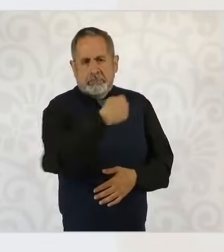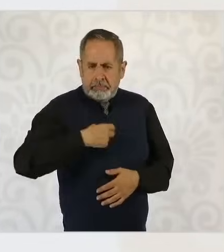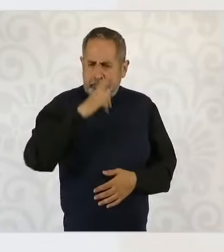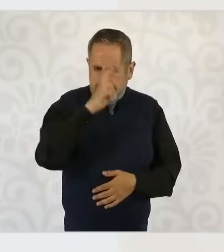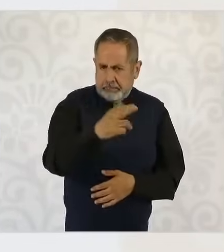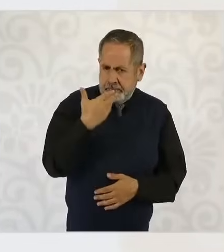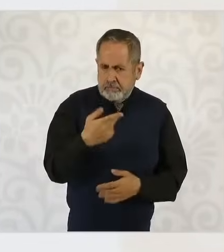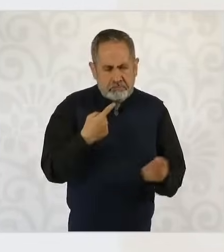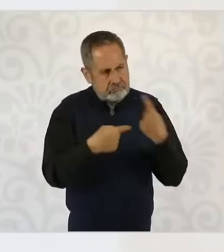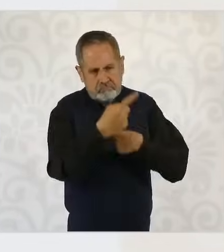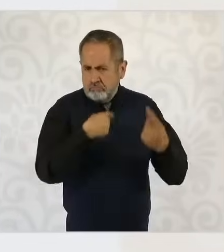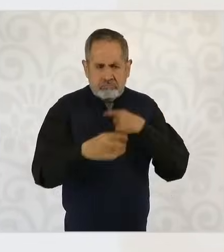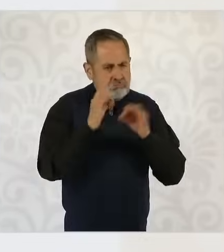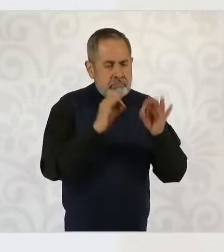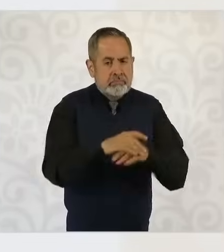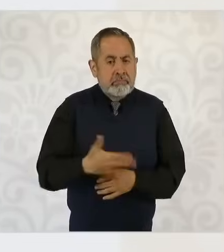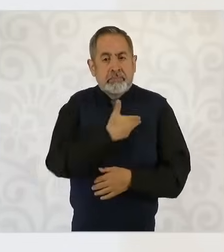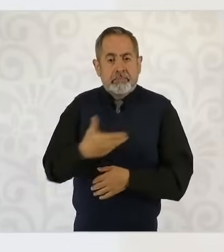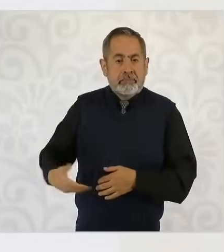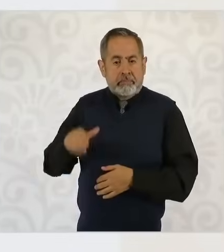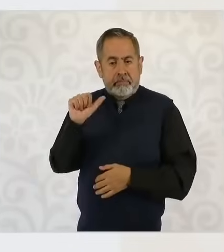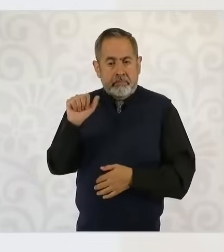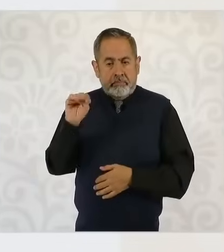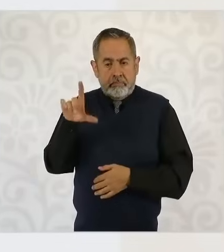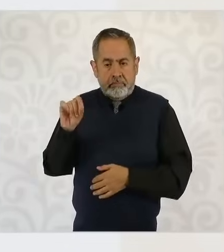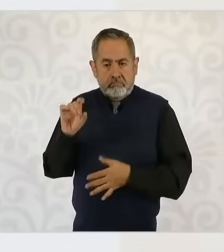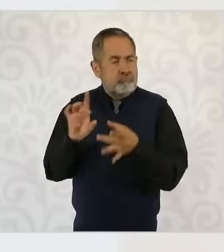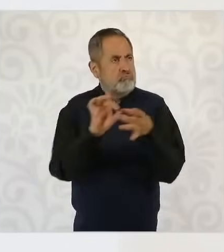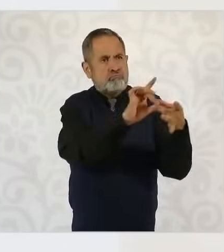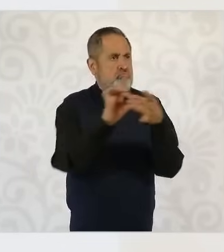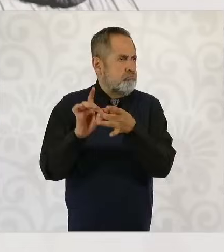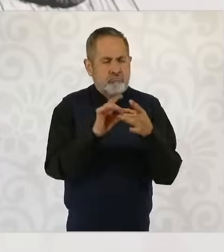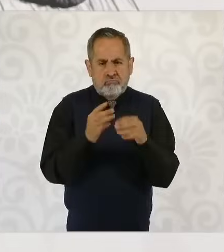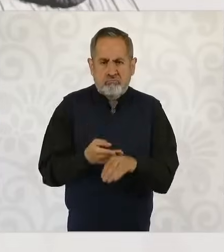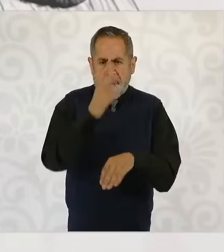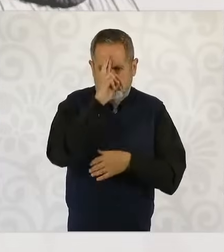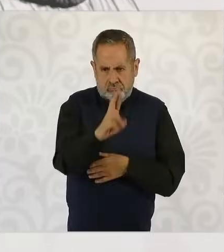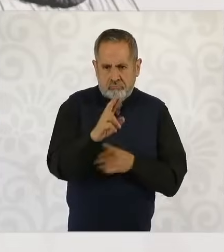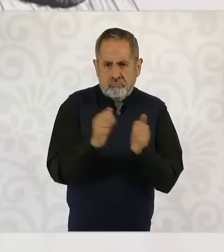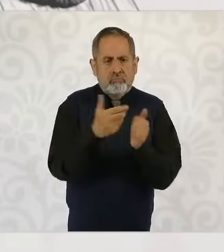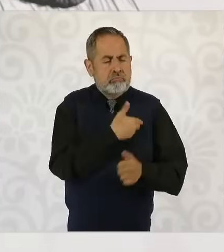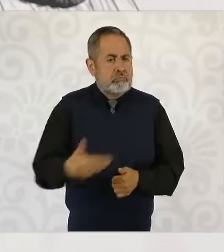el presidente López Obrador logró una relación de mucho respeto con el presidente Trump y con